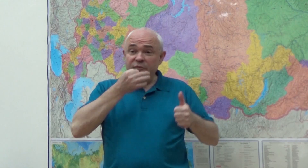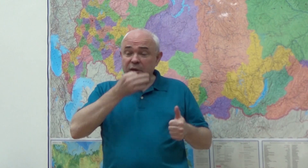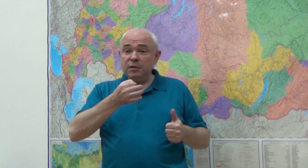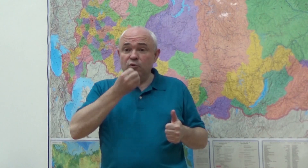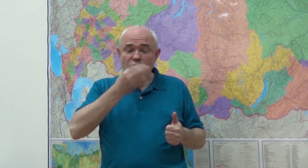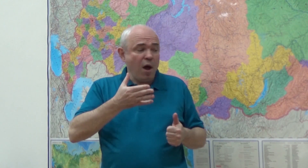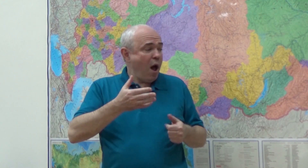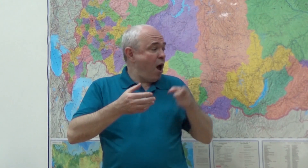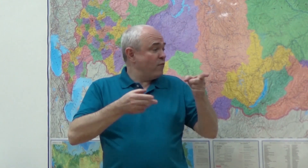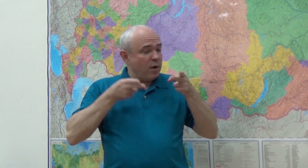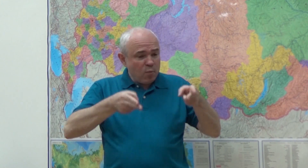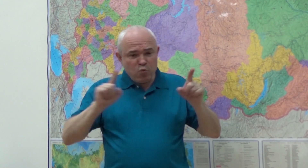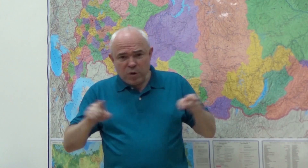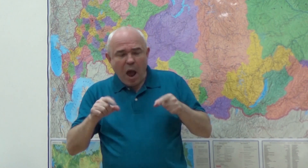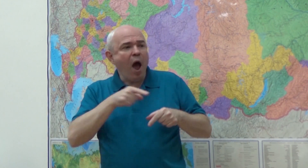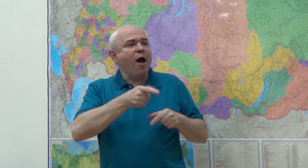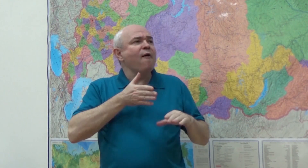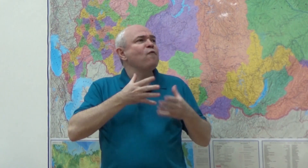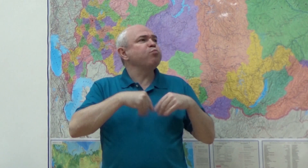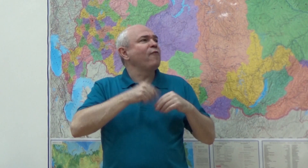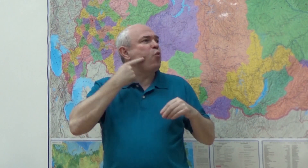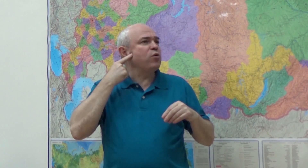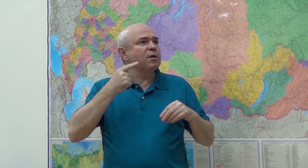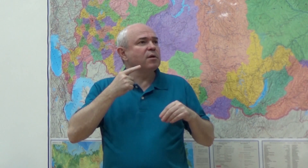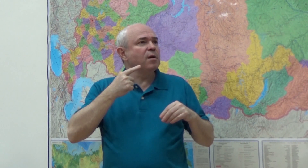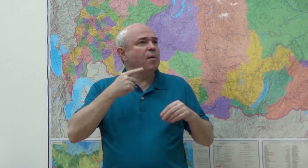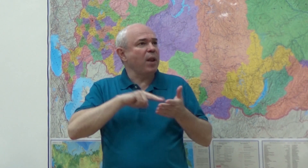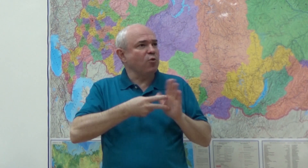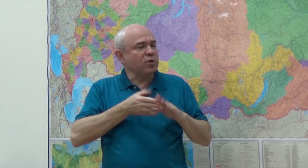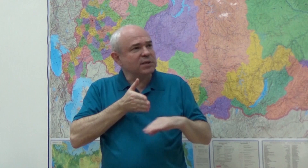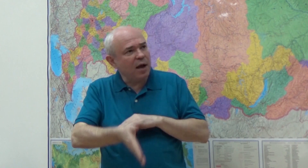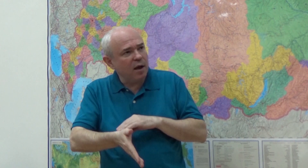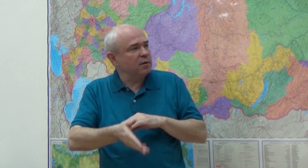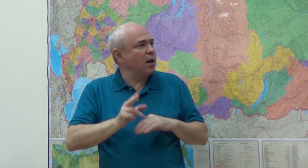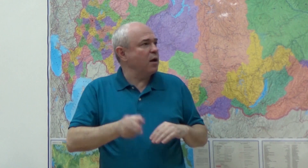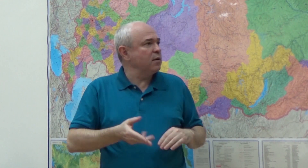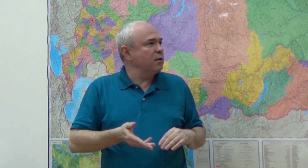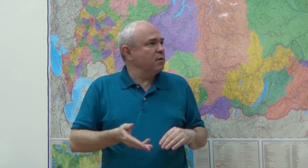Сказано хорошо. Так, вы собираетесь в музеях побывать… А в общество глухих планируете заехать или как?